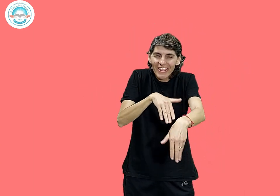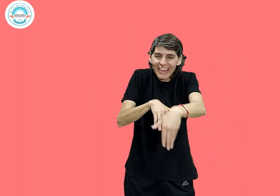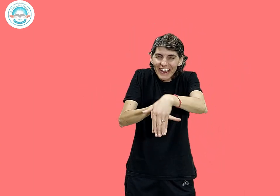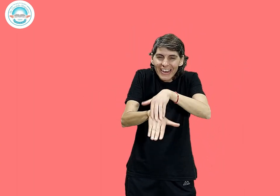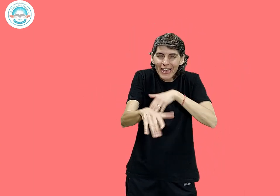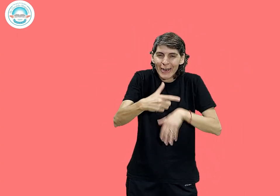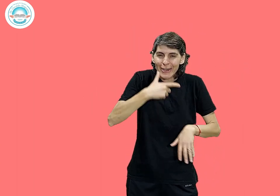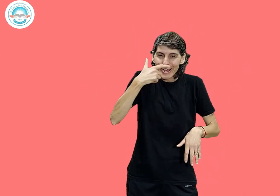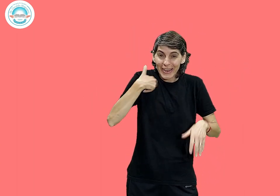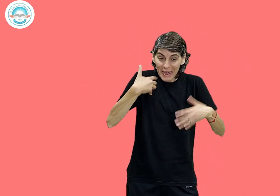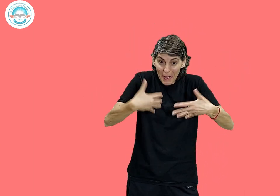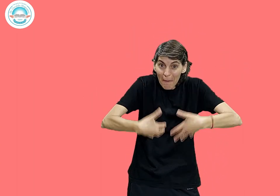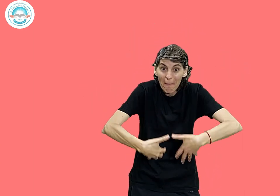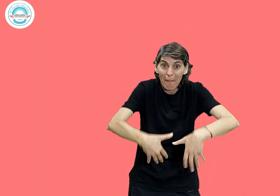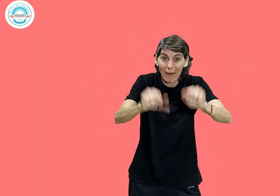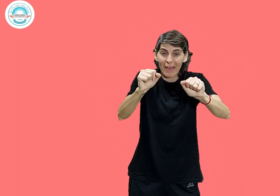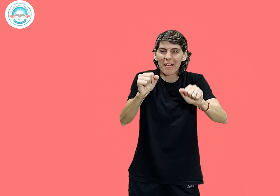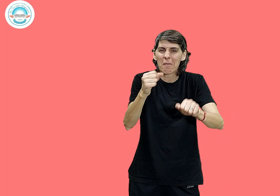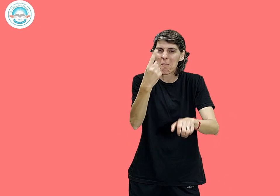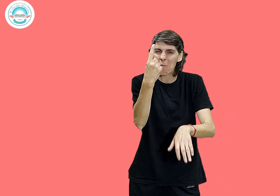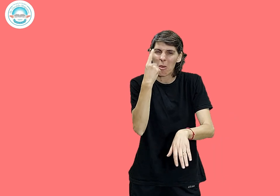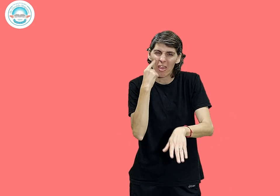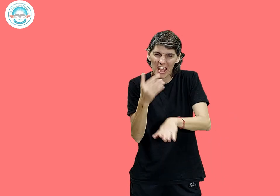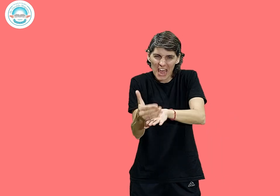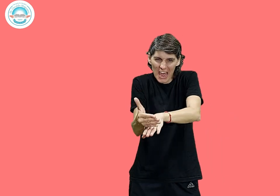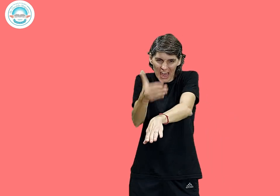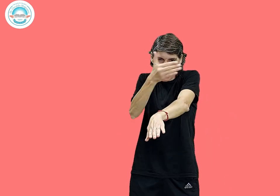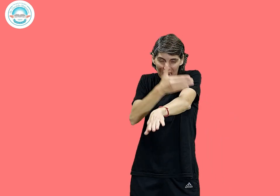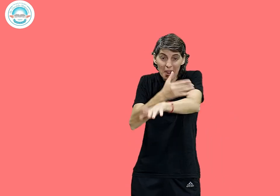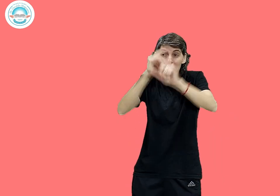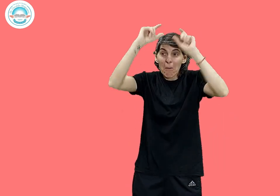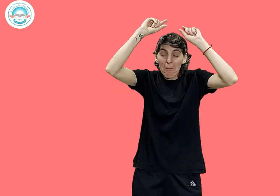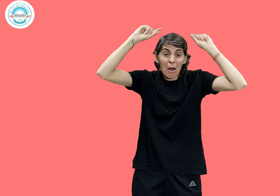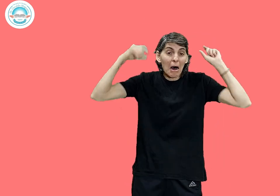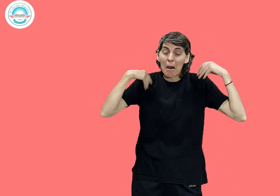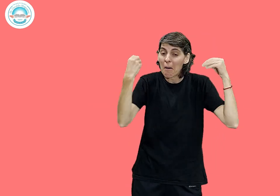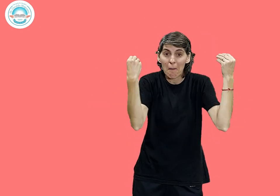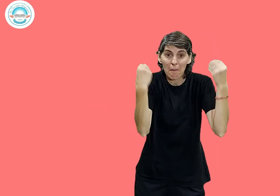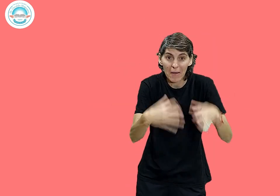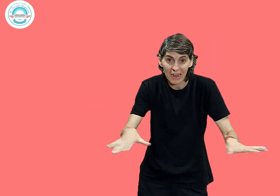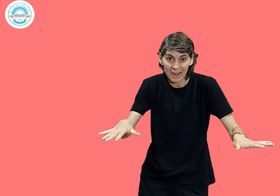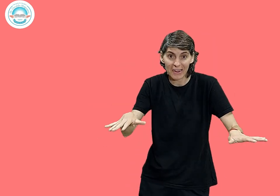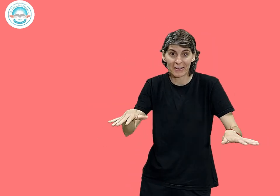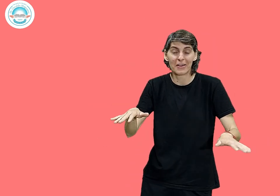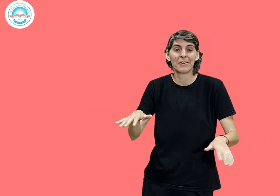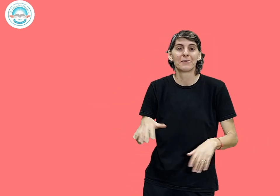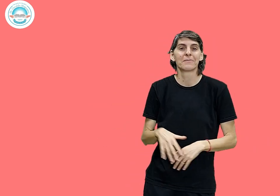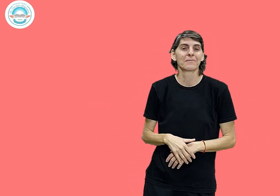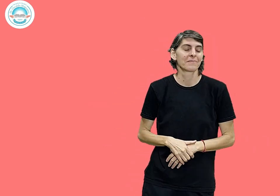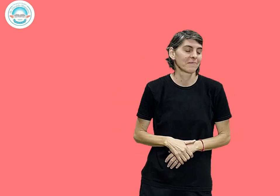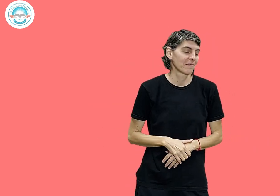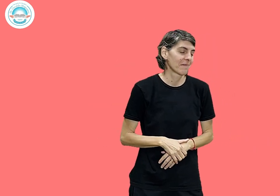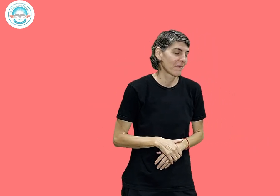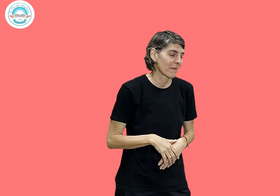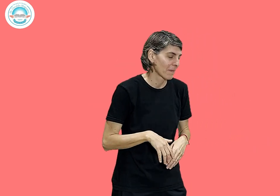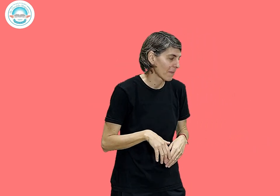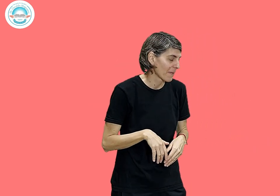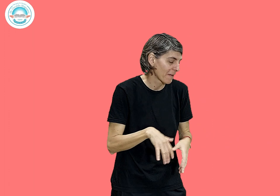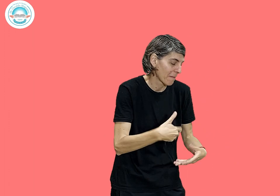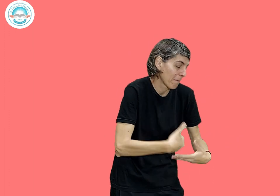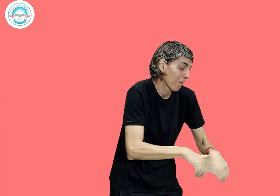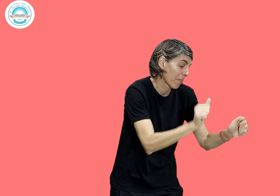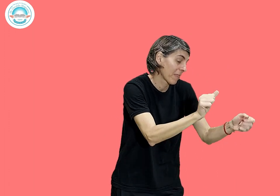antes de encontrar las medias - Gracias.